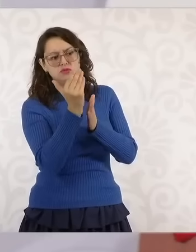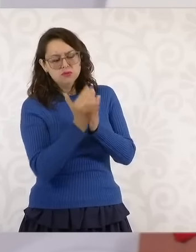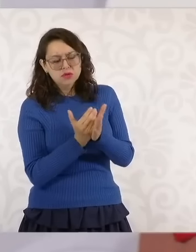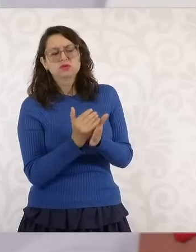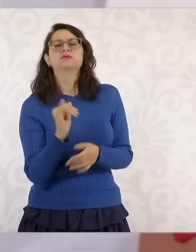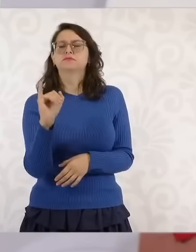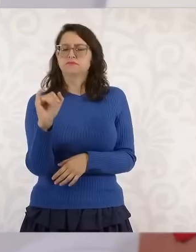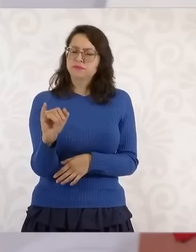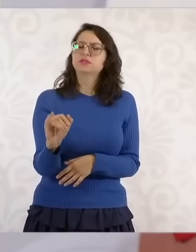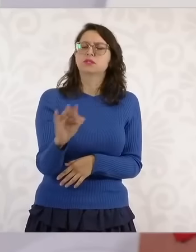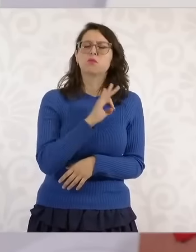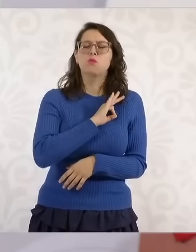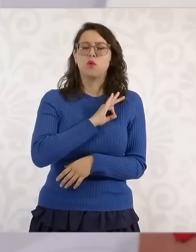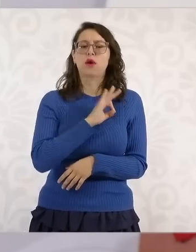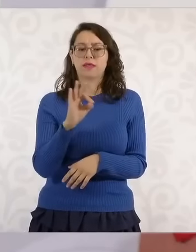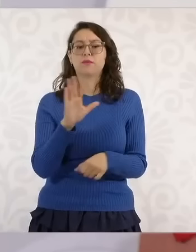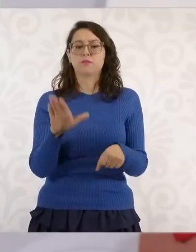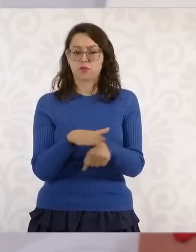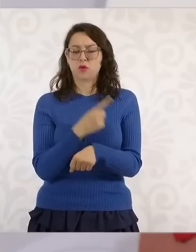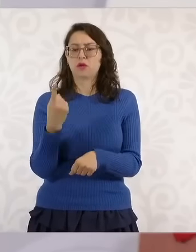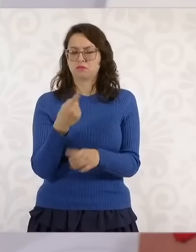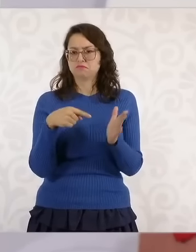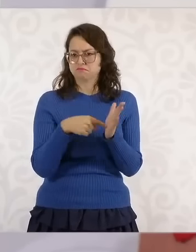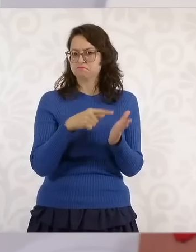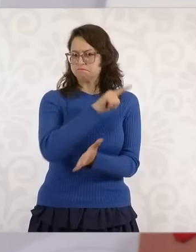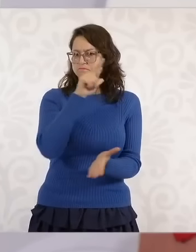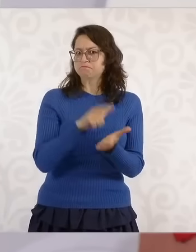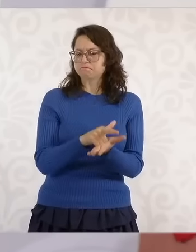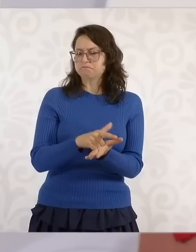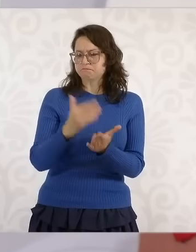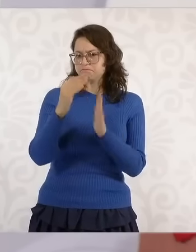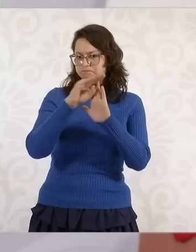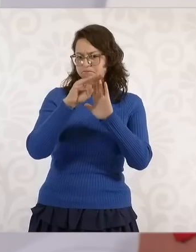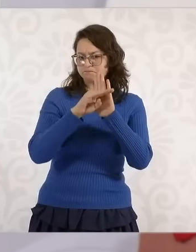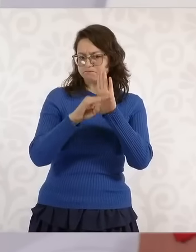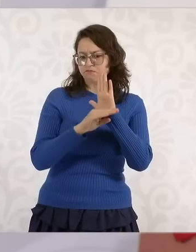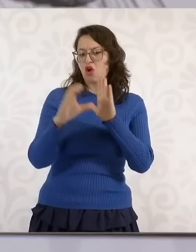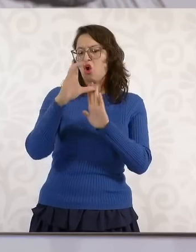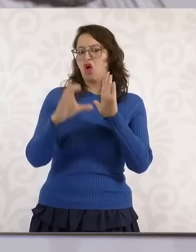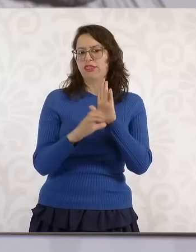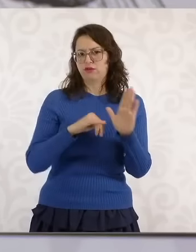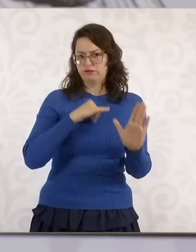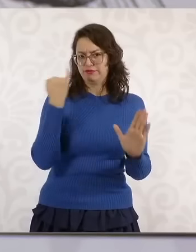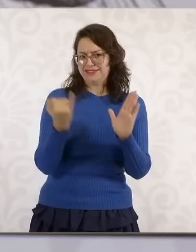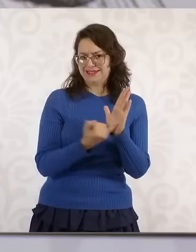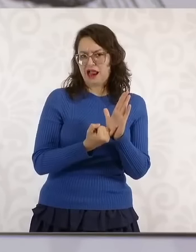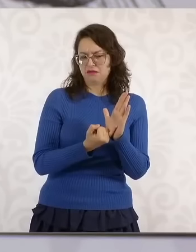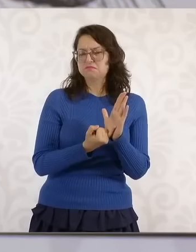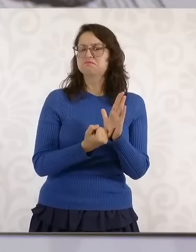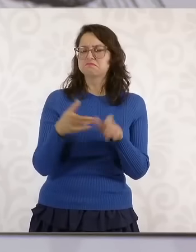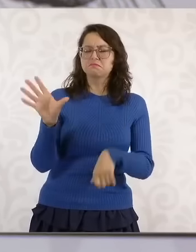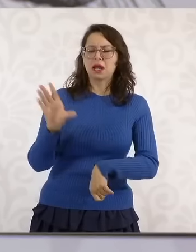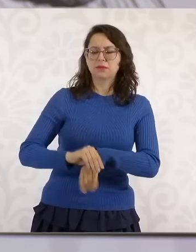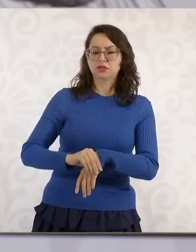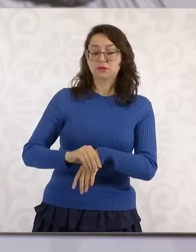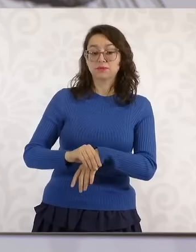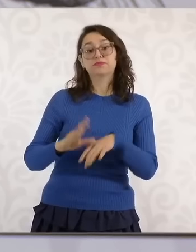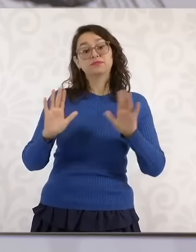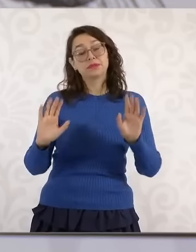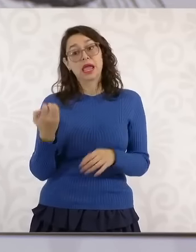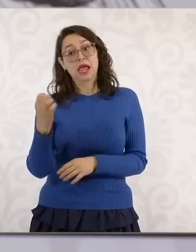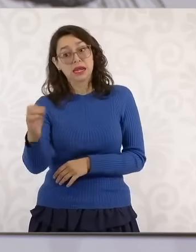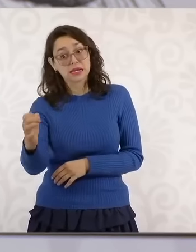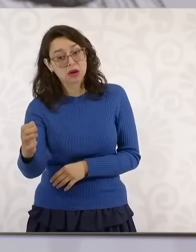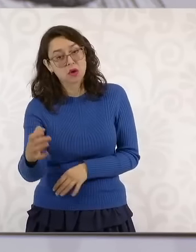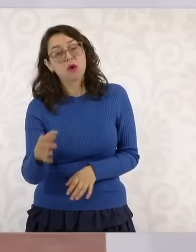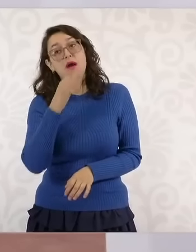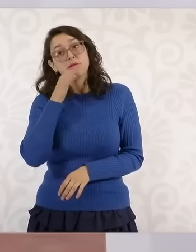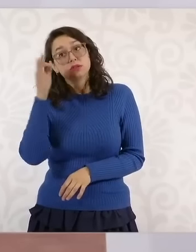de conformidad con el código fiscal. Entonces se notifica en enero y esperemos que se pague. Así de